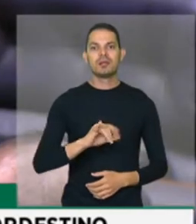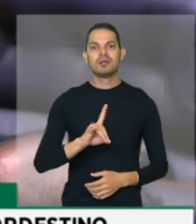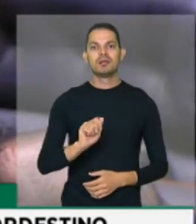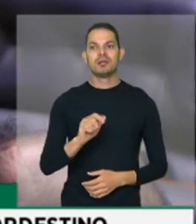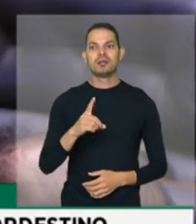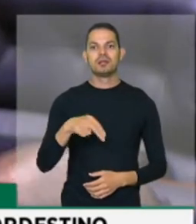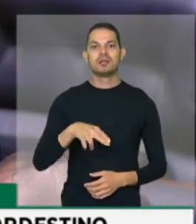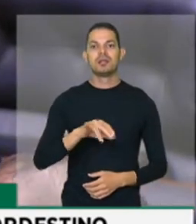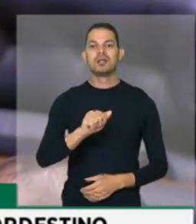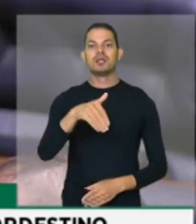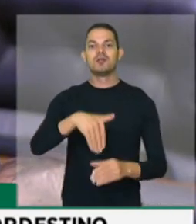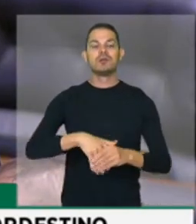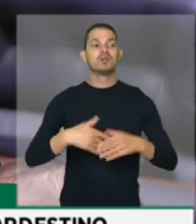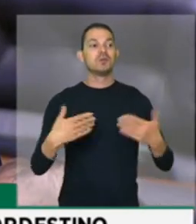CIDADANIA, PRESIDENTE, ORIENTA O VOTO SIM. CREIO QUE É UM